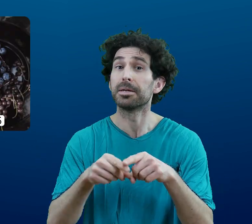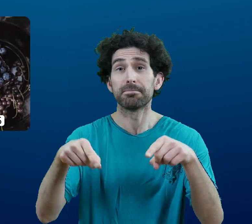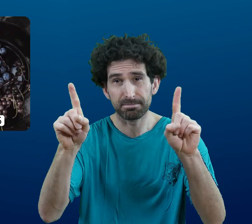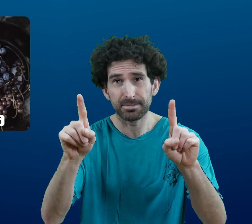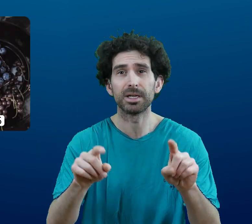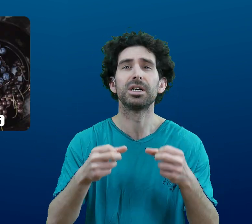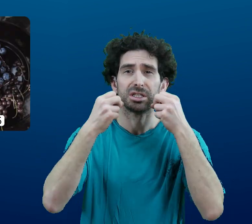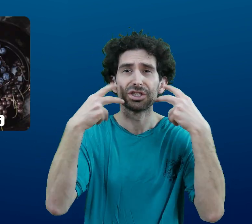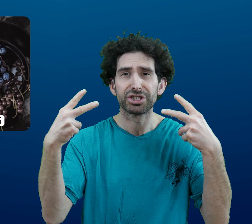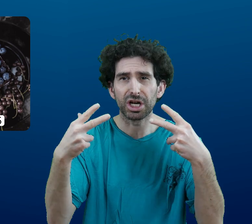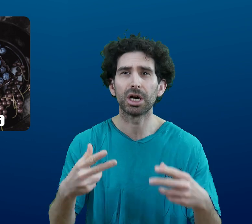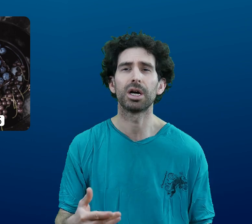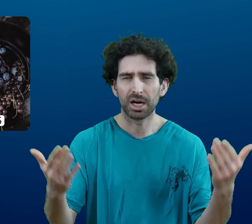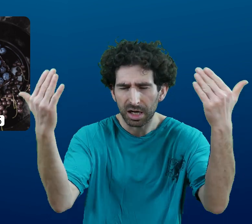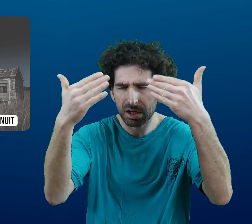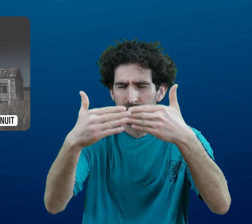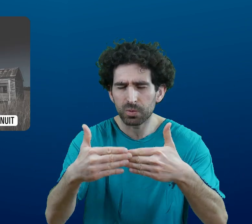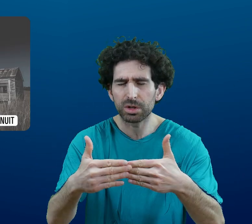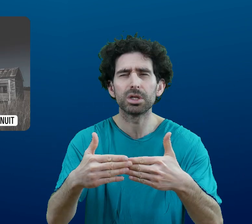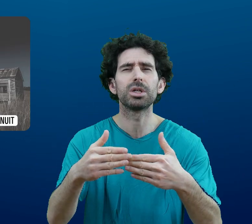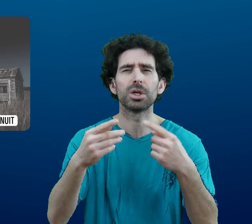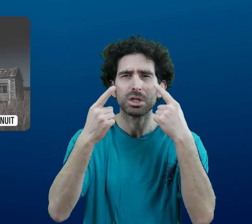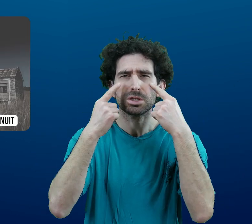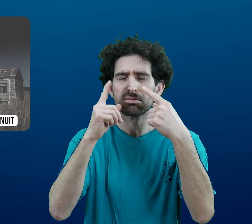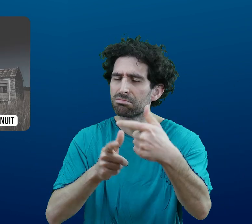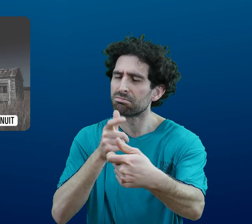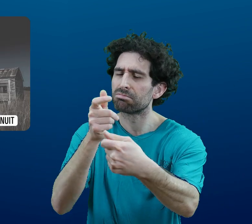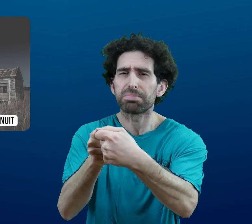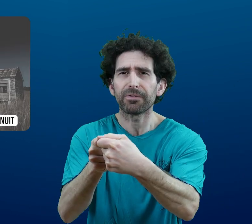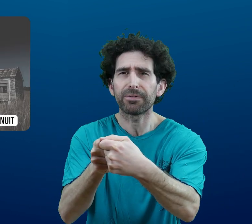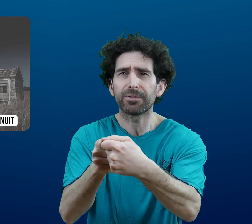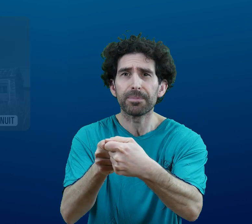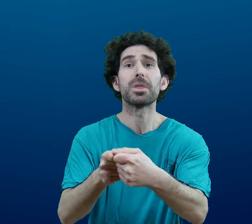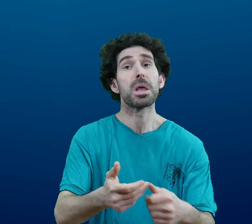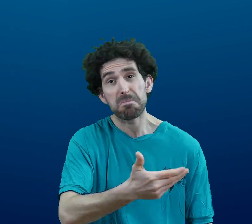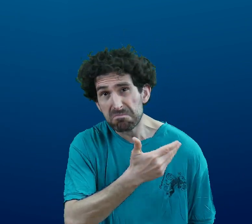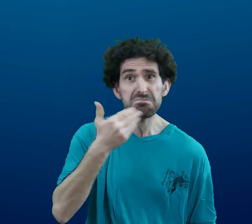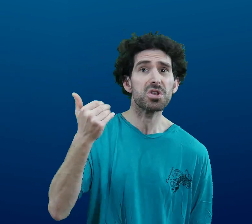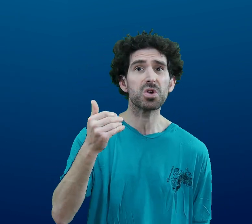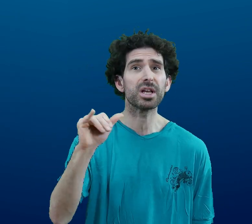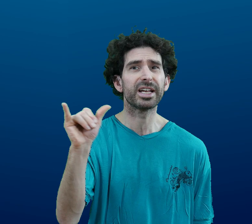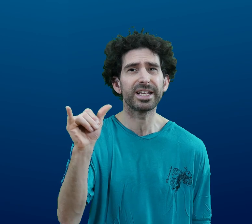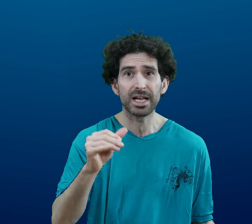Mais l'œil du chat s'est adapté à la nuit. Qui fait mieux ?